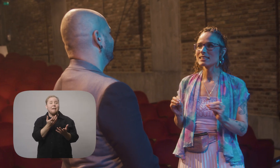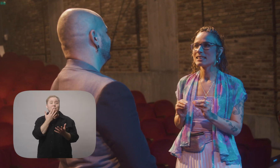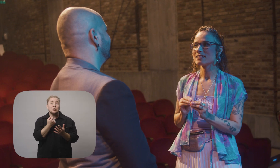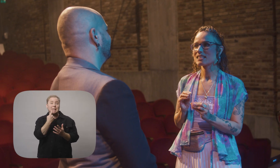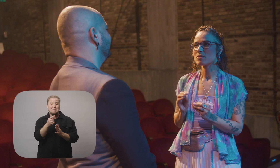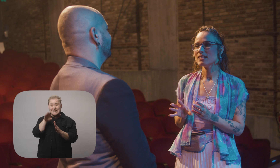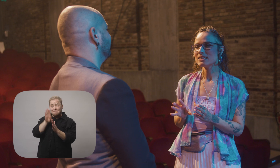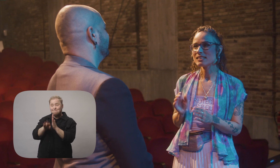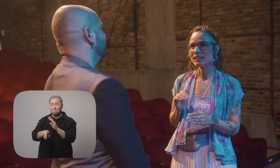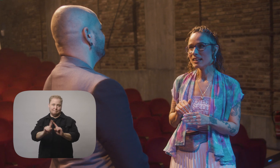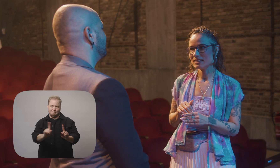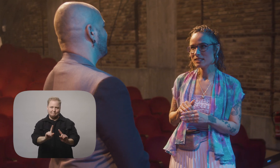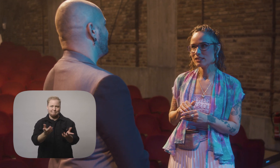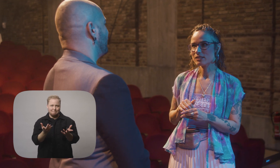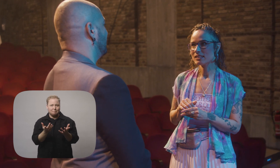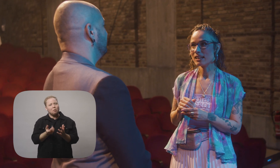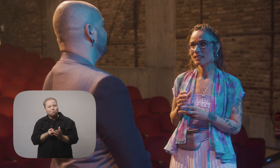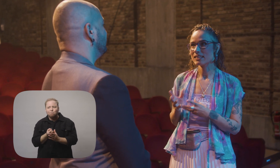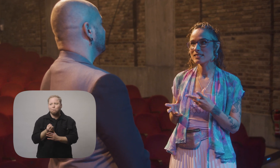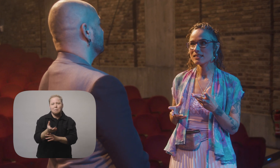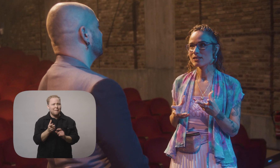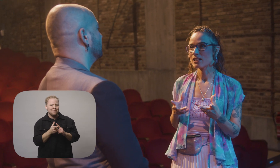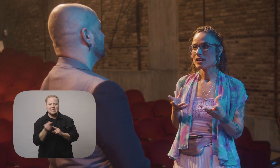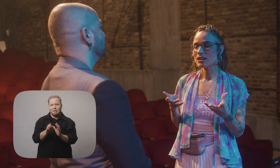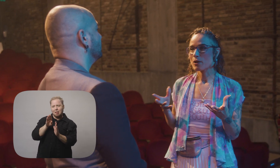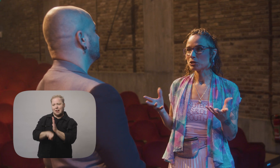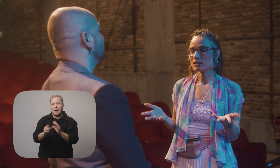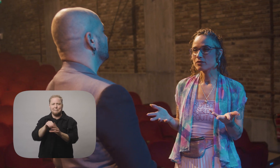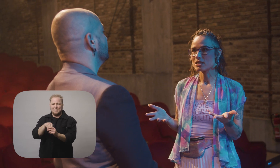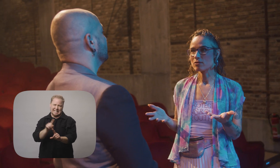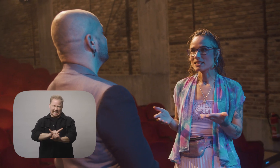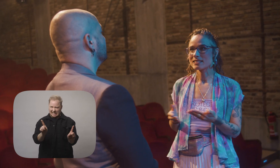keine diskriminierenden Inhalte in deinen Texten stattfinden zu lassen.